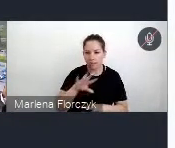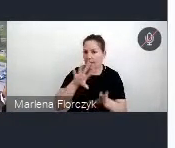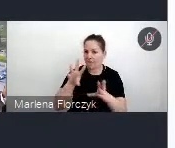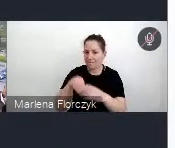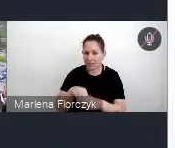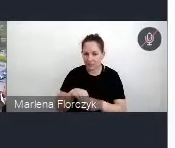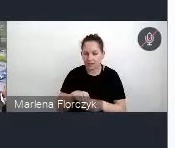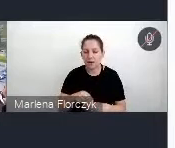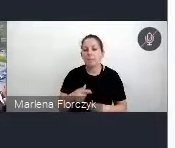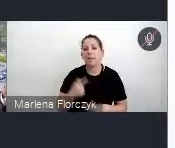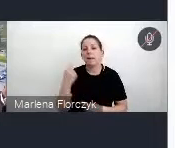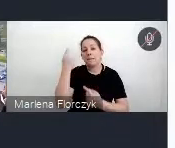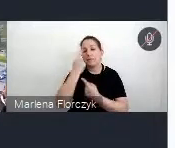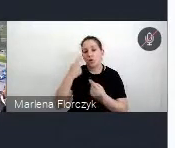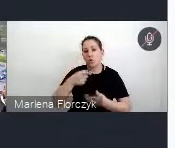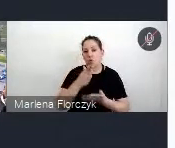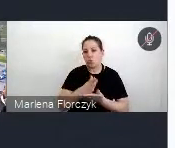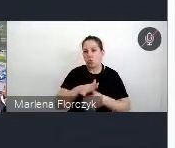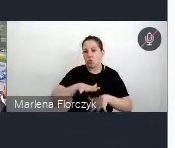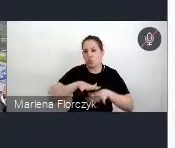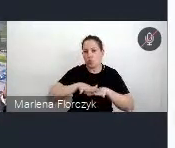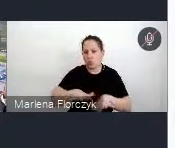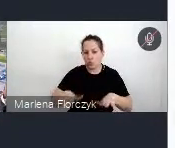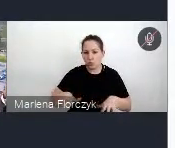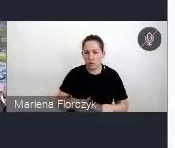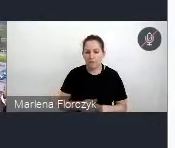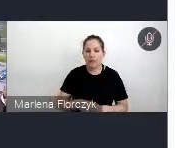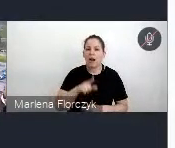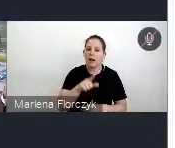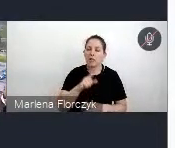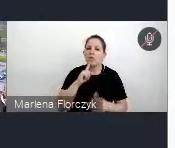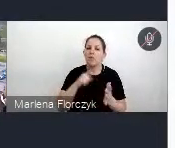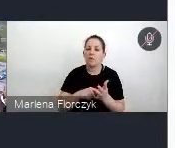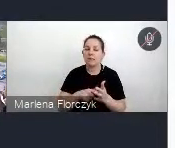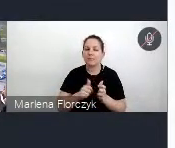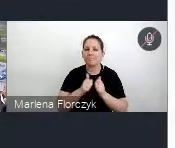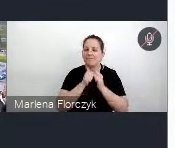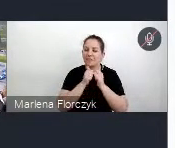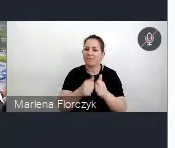Myślę, że to już jest dużo, ale to jest właśnie wyzwanie przed nami,